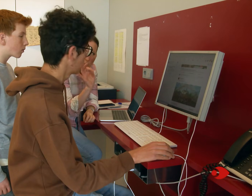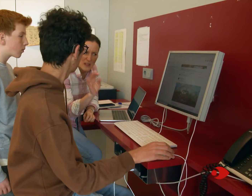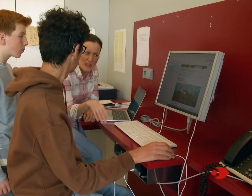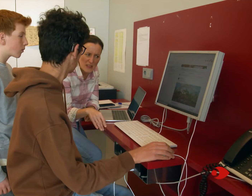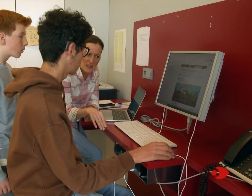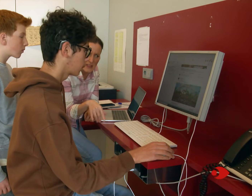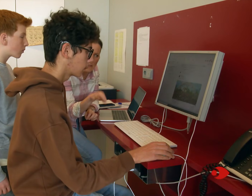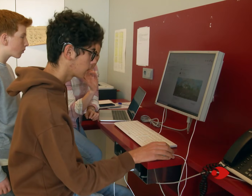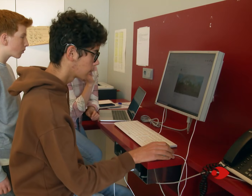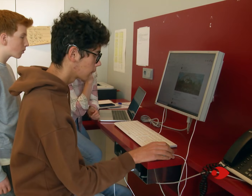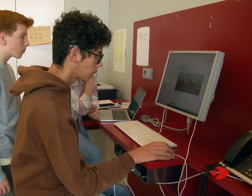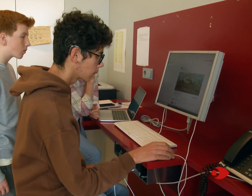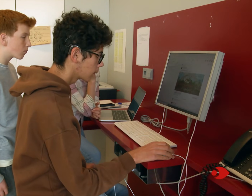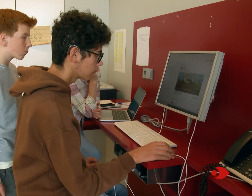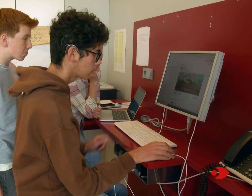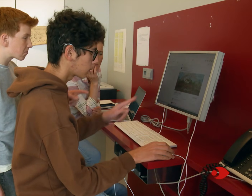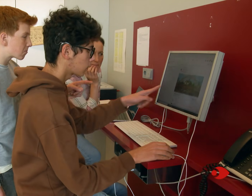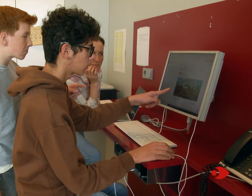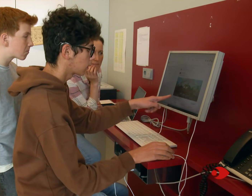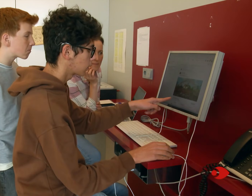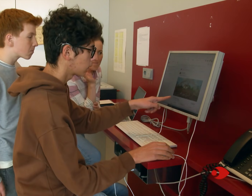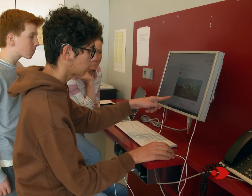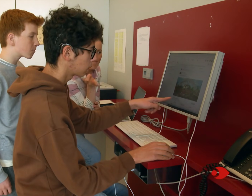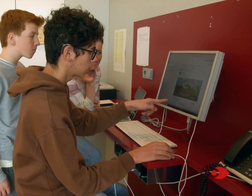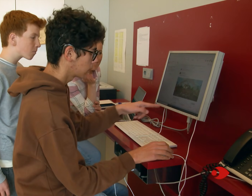Habt ihr was gefunden? Da.